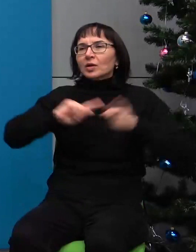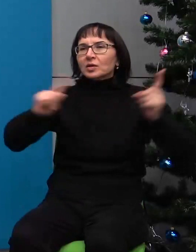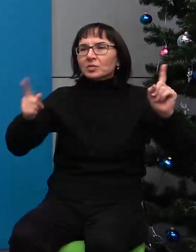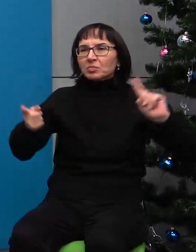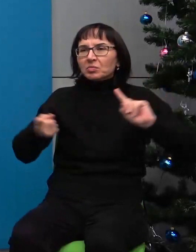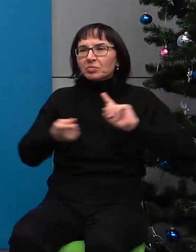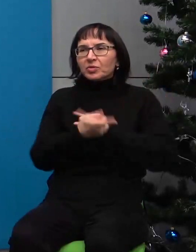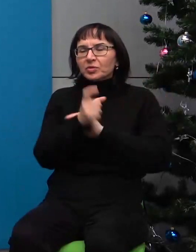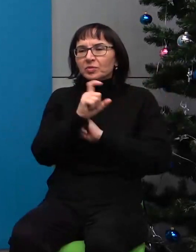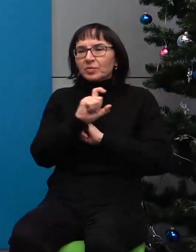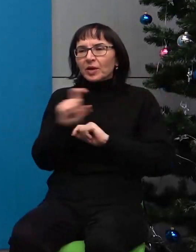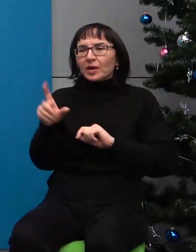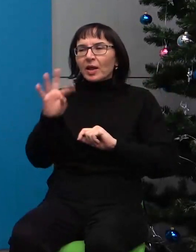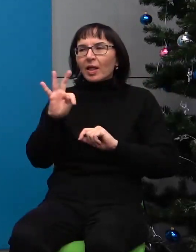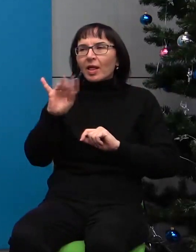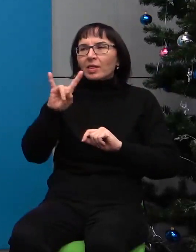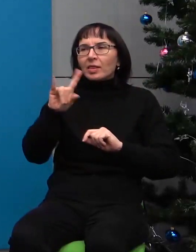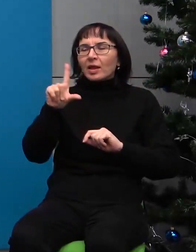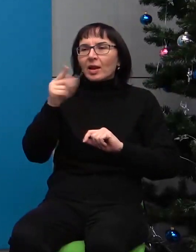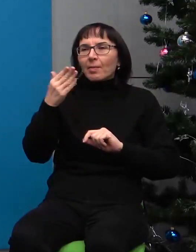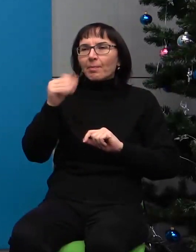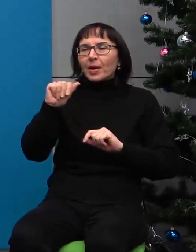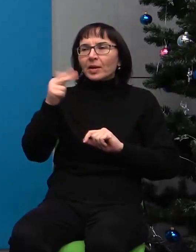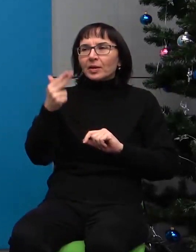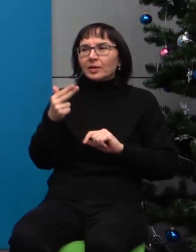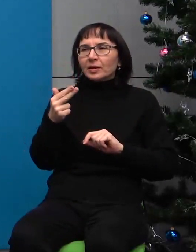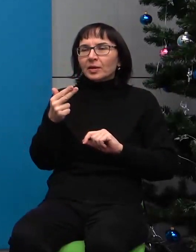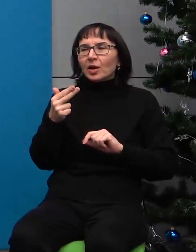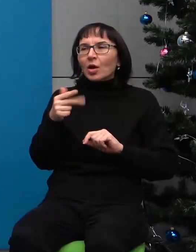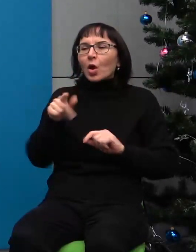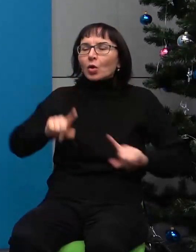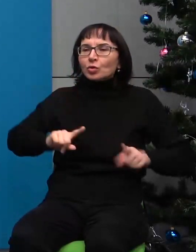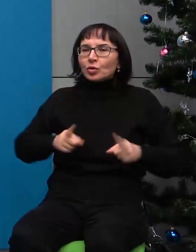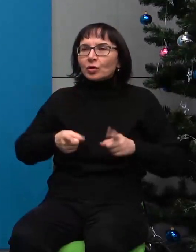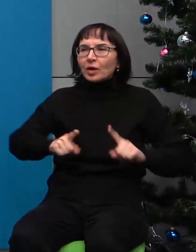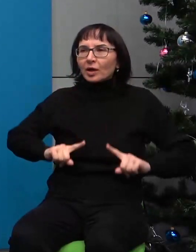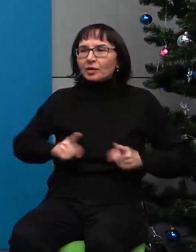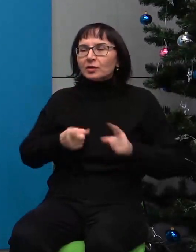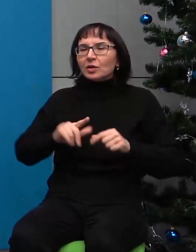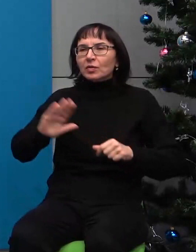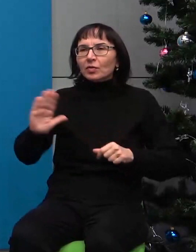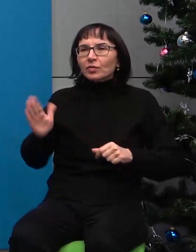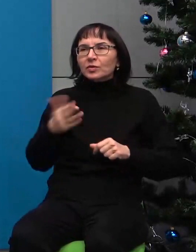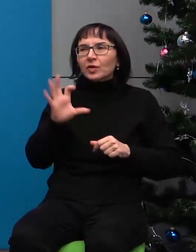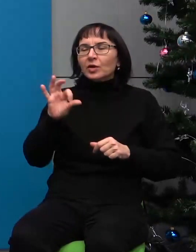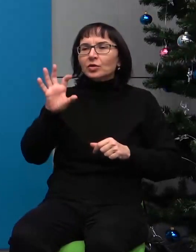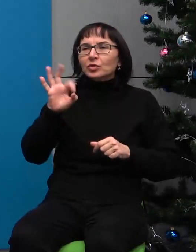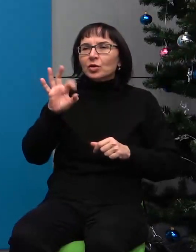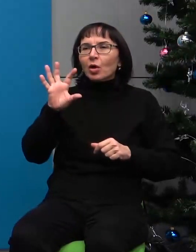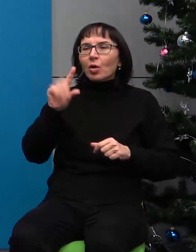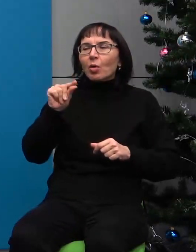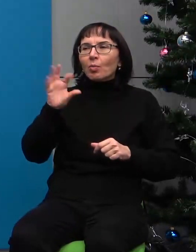i Thurman był wtedy po prostu celebrytą. On zorganizował festiwal jazz Jamboree w Sopocie, pierwszy polski festiwal jazzowy.